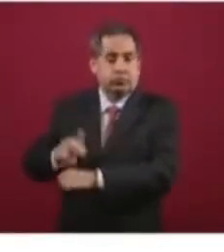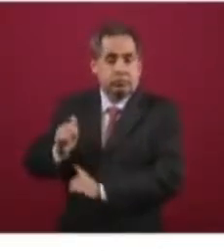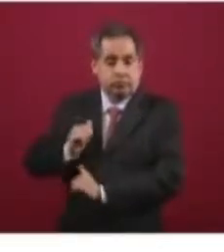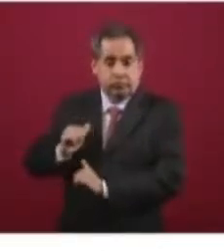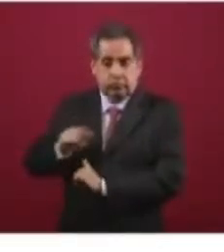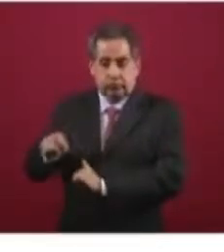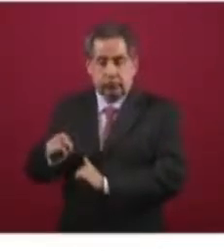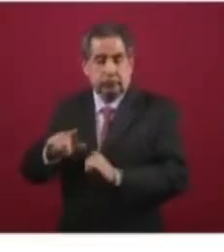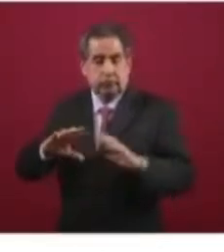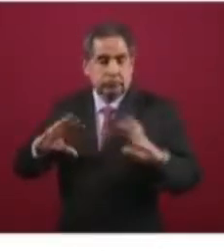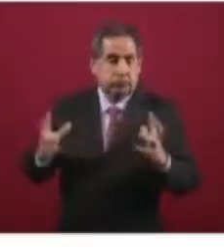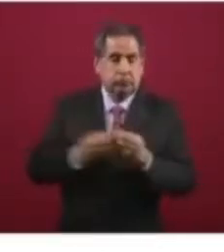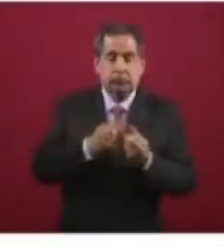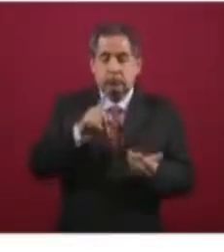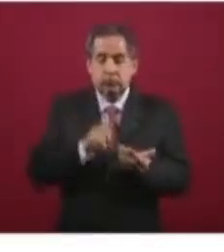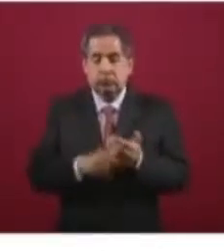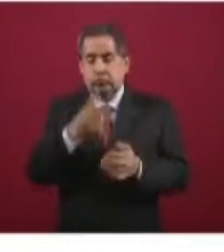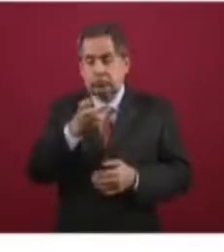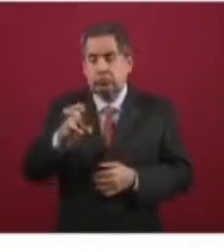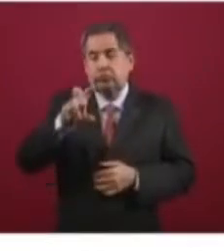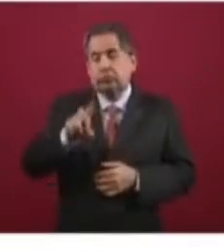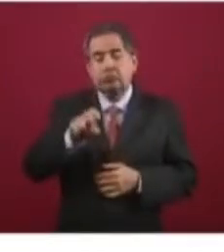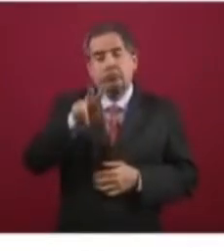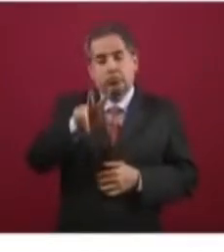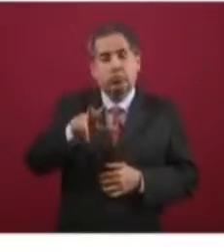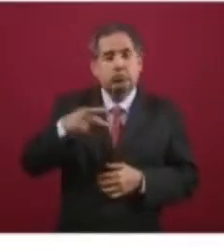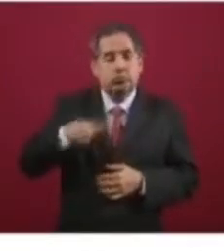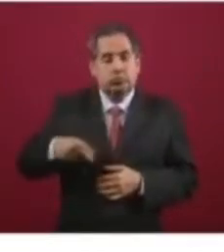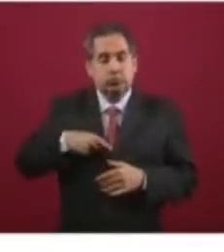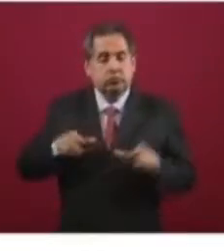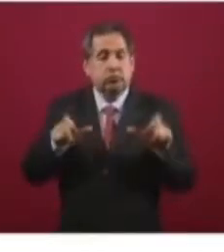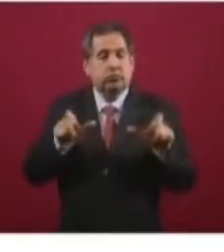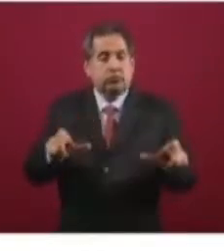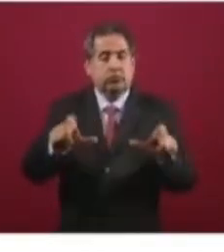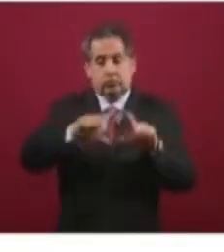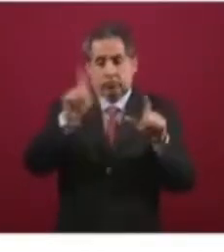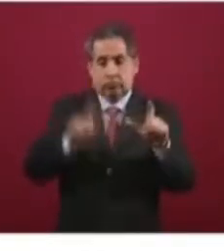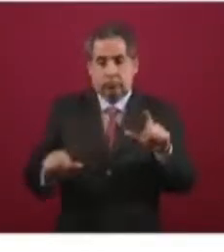para hacer un total de mil 338 elementos de la Guardia Nacional en el estado de Coahuila;